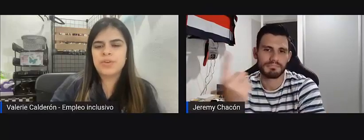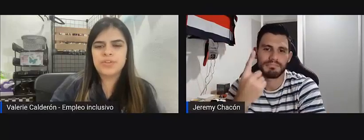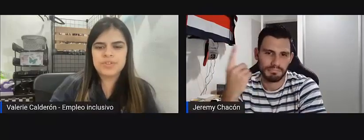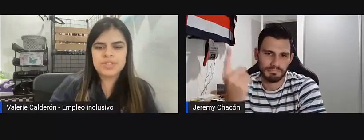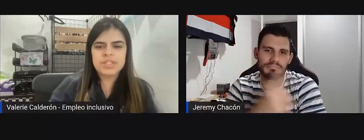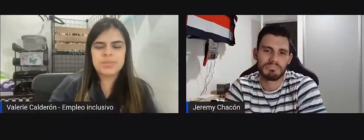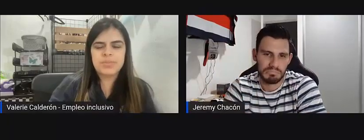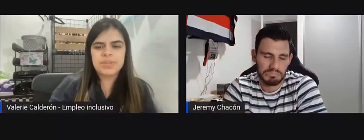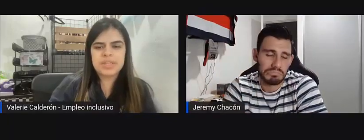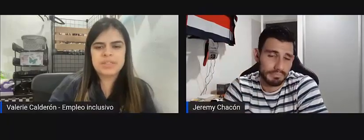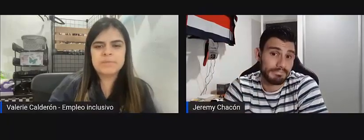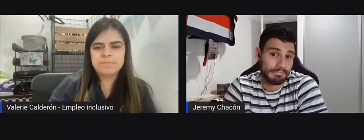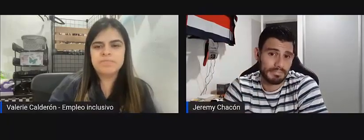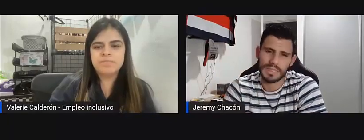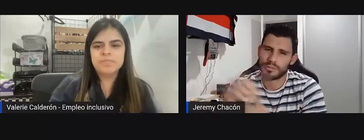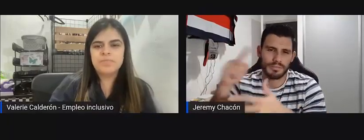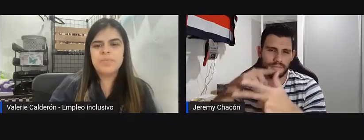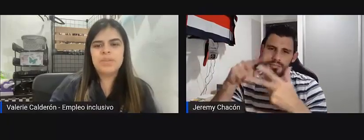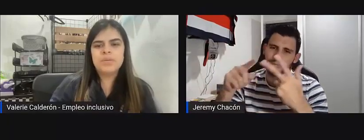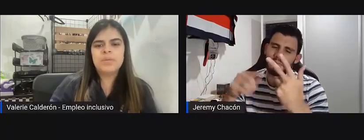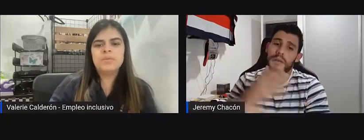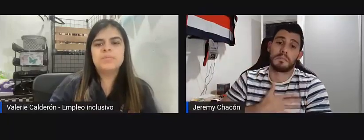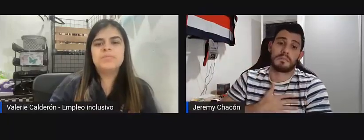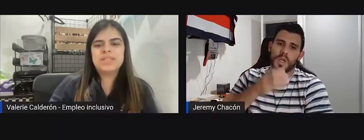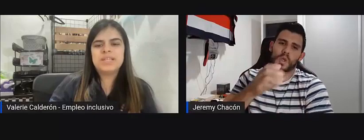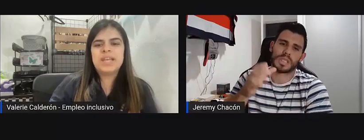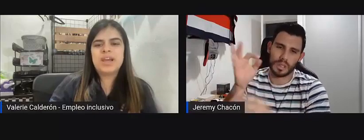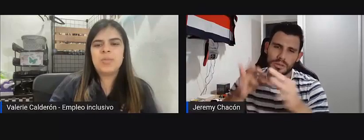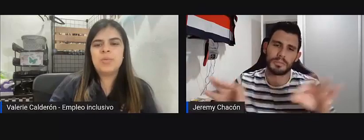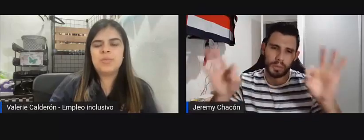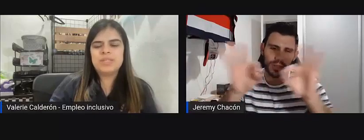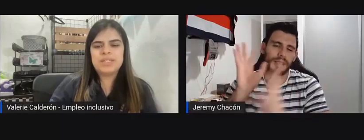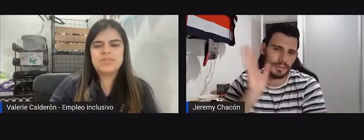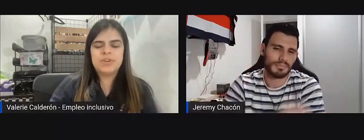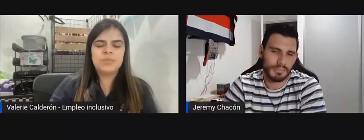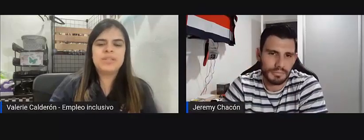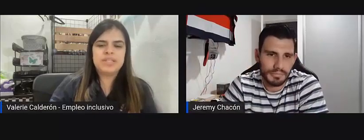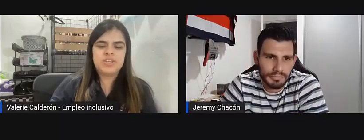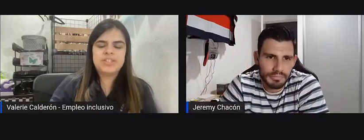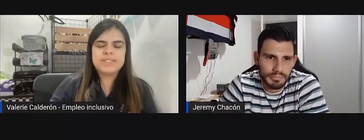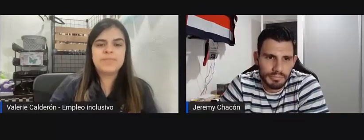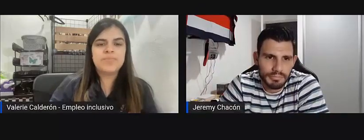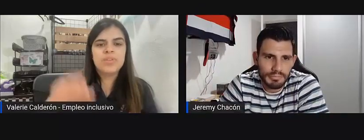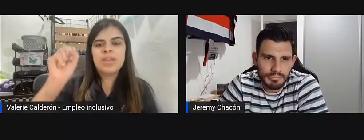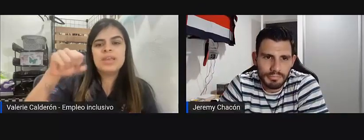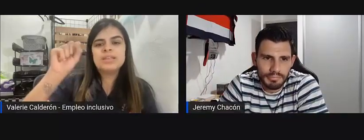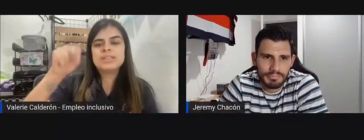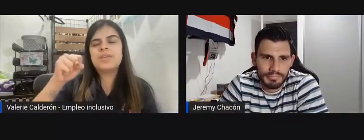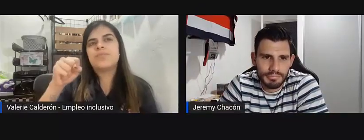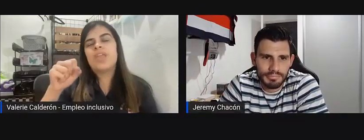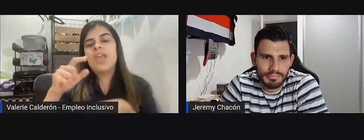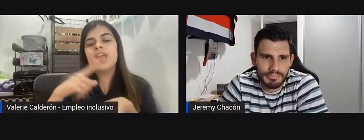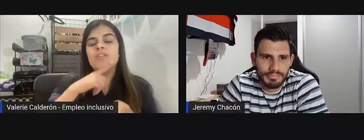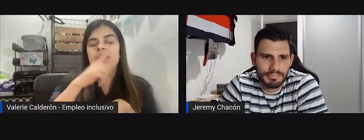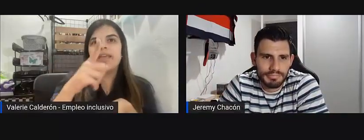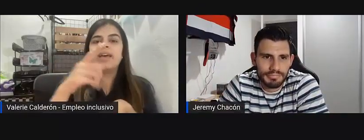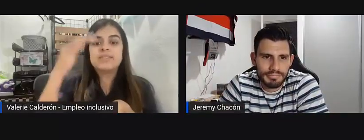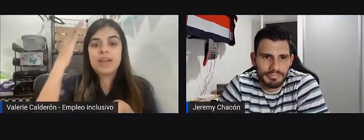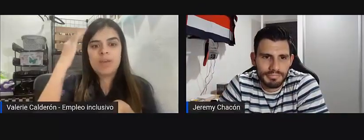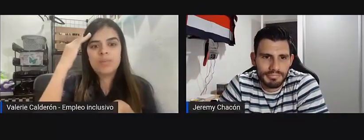correo Entonces es importante estas Serían como mis tres recomendaciones sí y en realidad sabemos